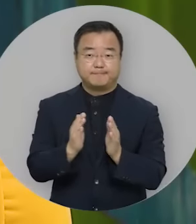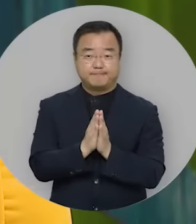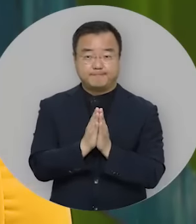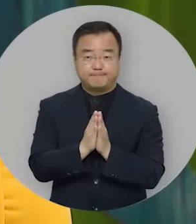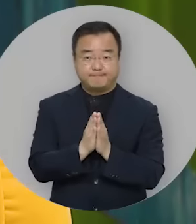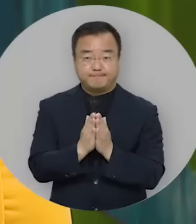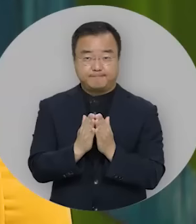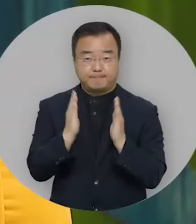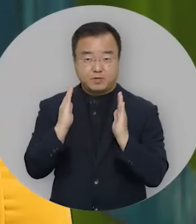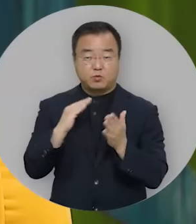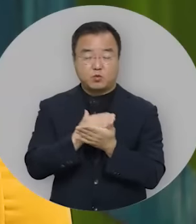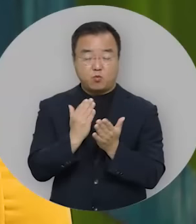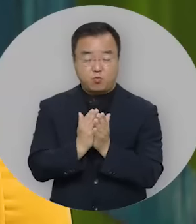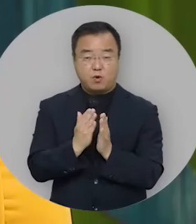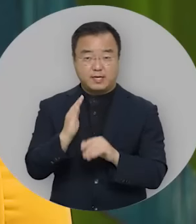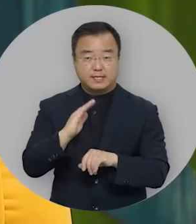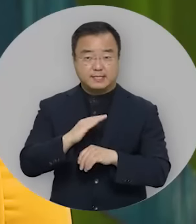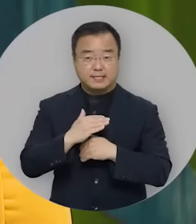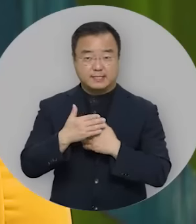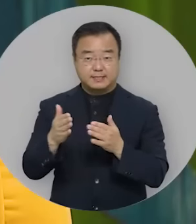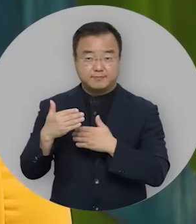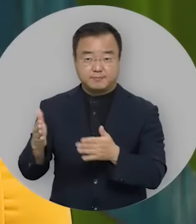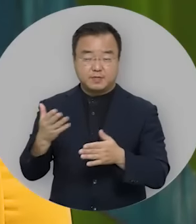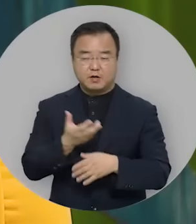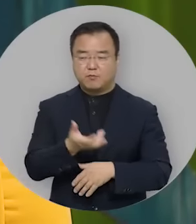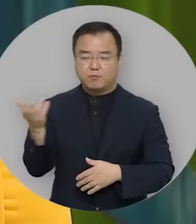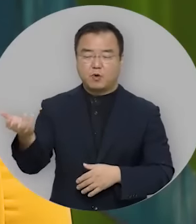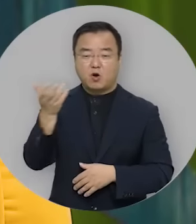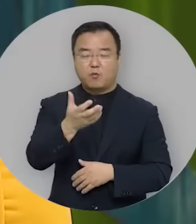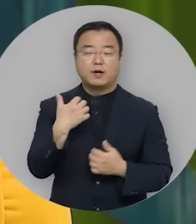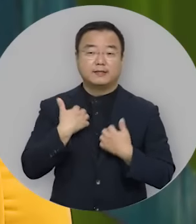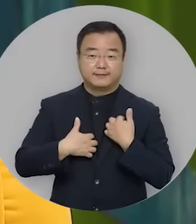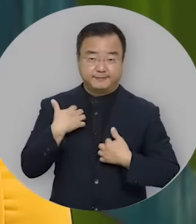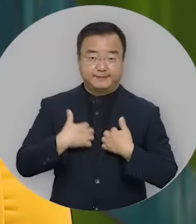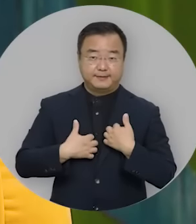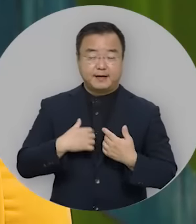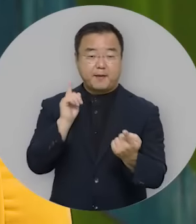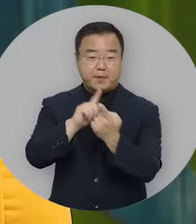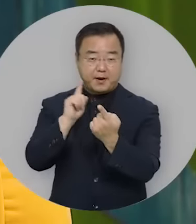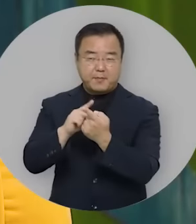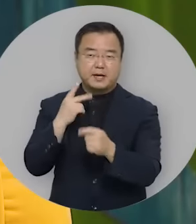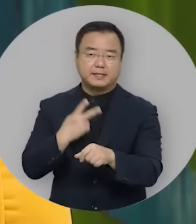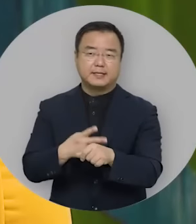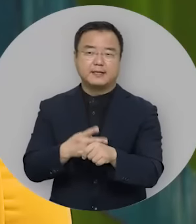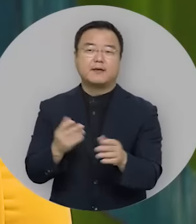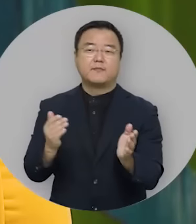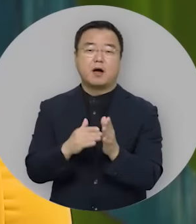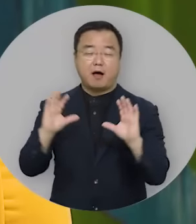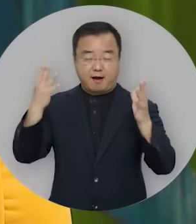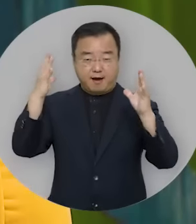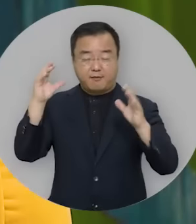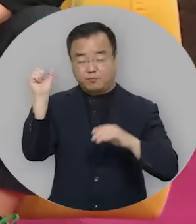저희는 교과교실제로 하고 있어서 교과실에 이동하는 것조차도 즐겁고 만나는 선생님들조차도 너무 반갑고